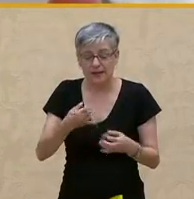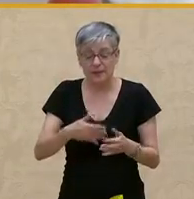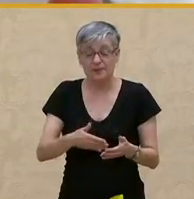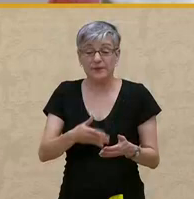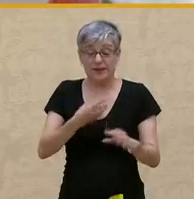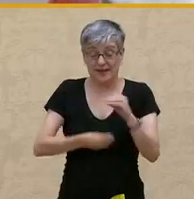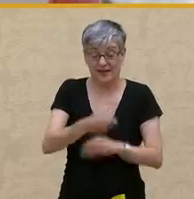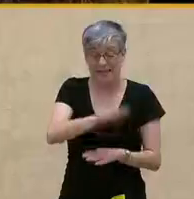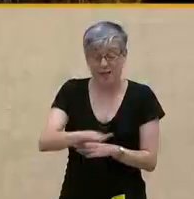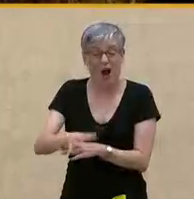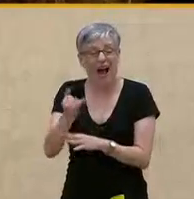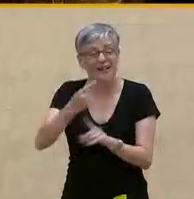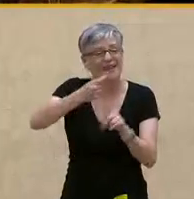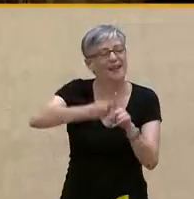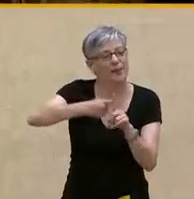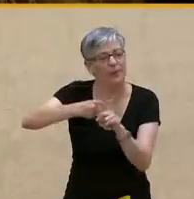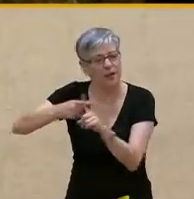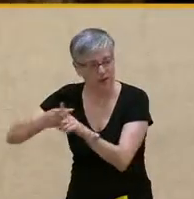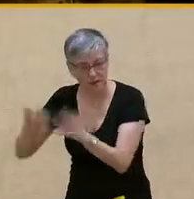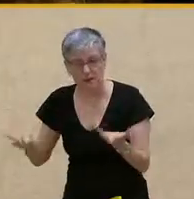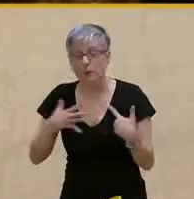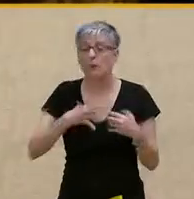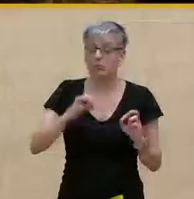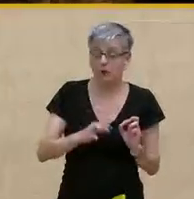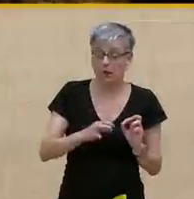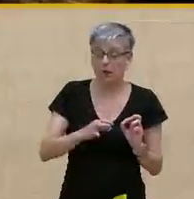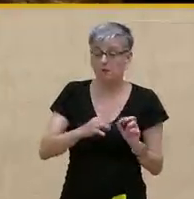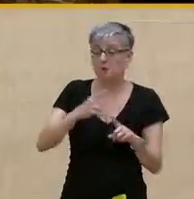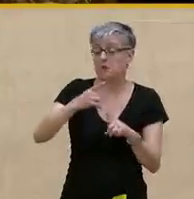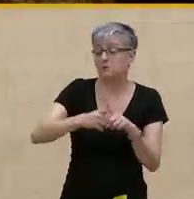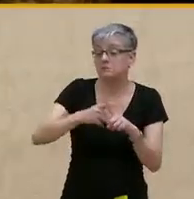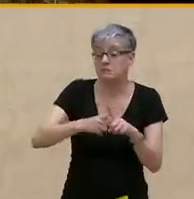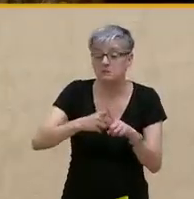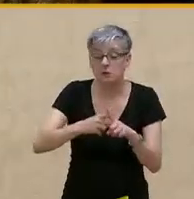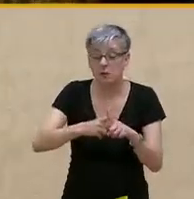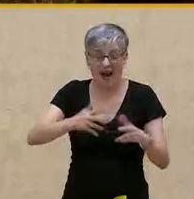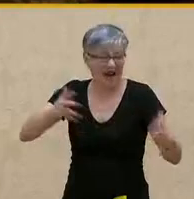hay diferentes niveles. Hay niños que tienen afectaciones muy muy muy severas y hay otros